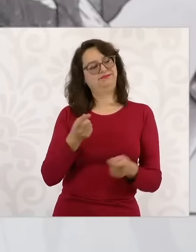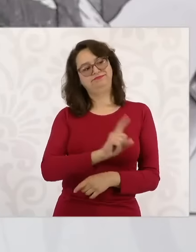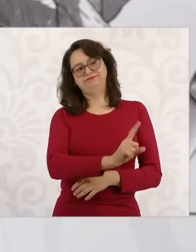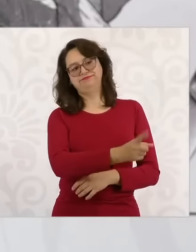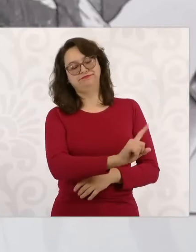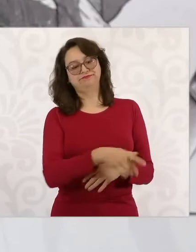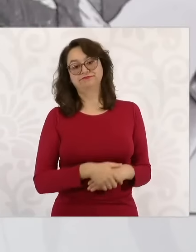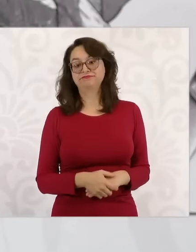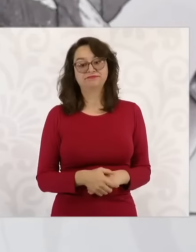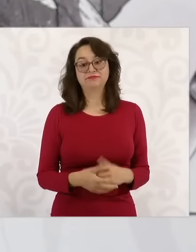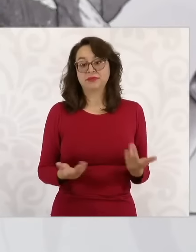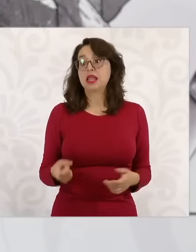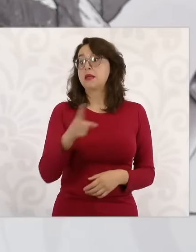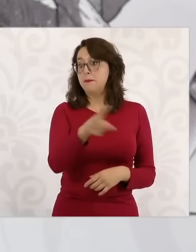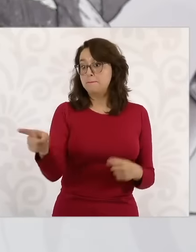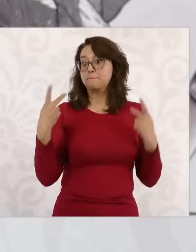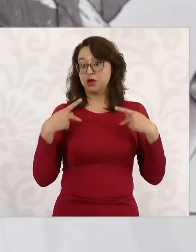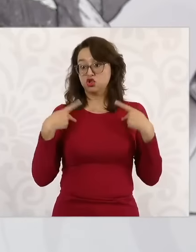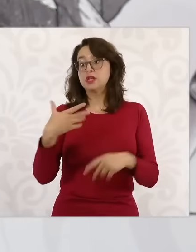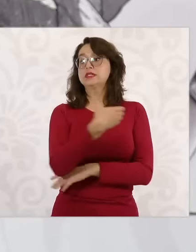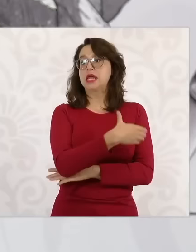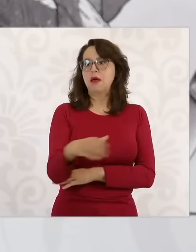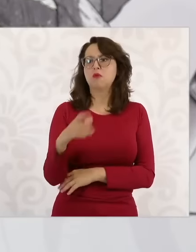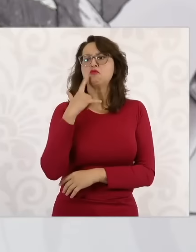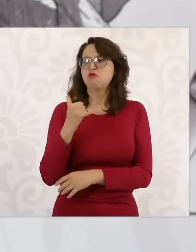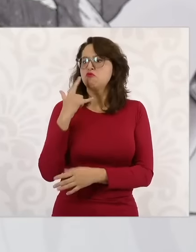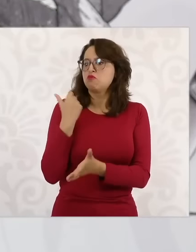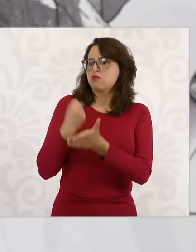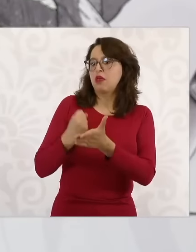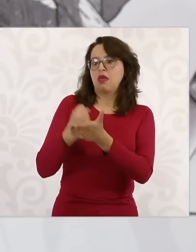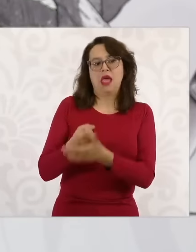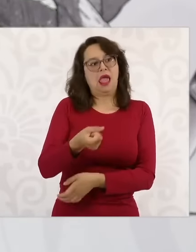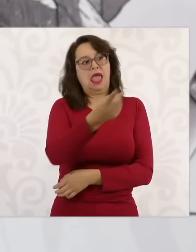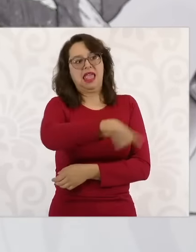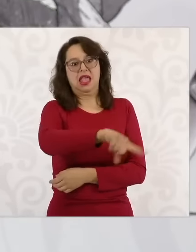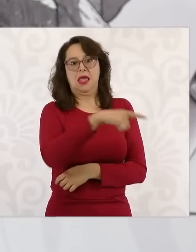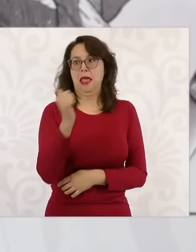de agricultores, de productores de maíz, en este caso agricultores de maíz, pues para querer